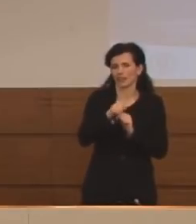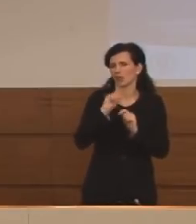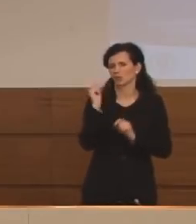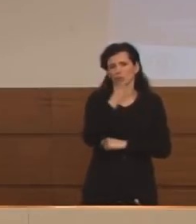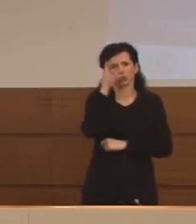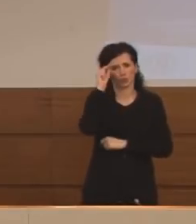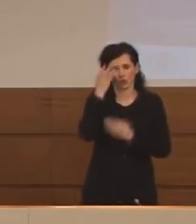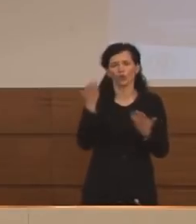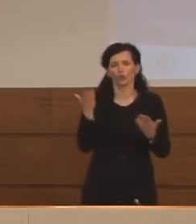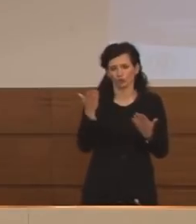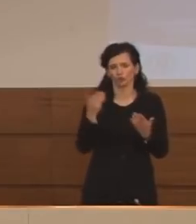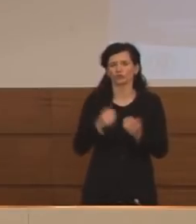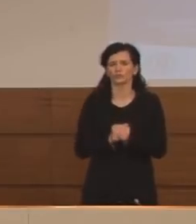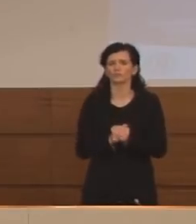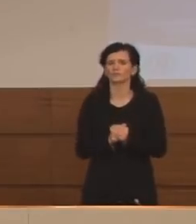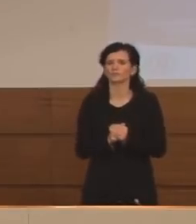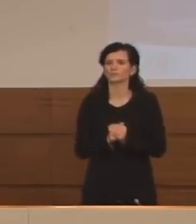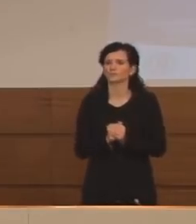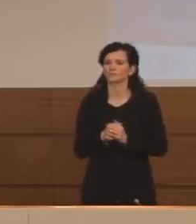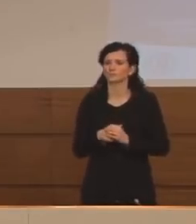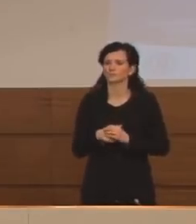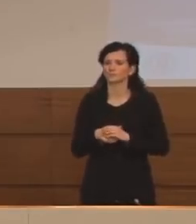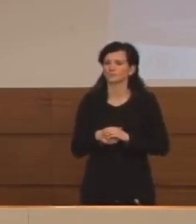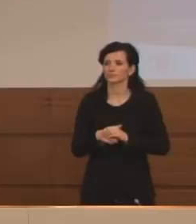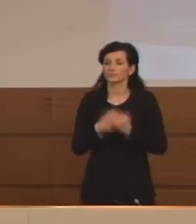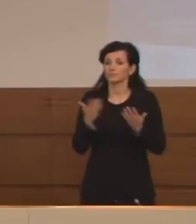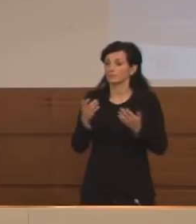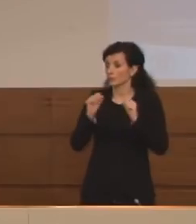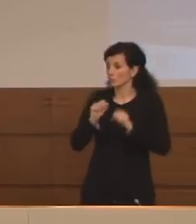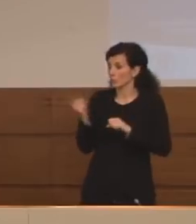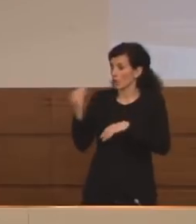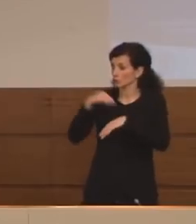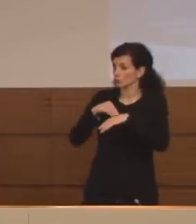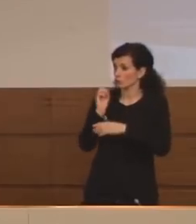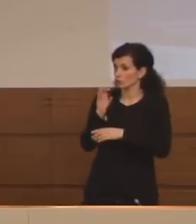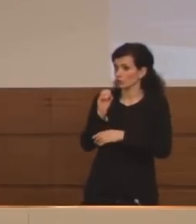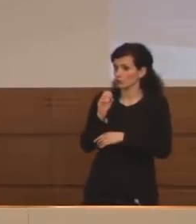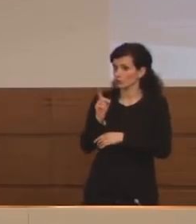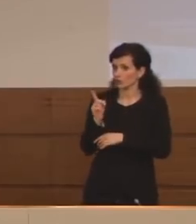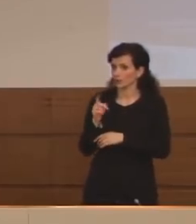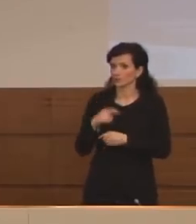che è la data del 13 di aprile. Non so se vuole aggiungere qualcosa, Professore?